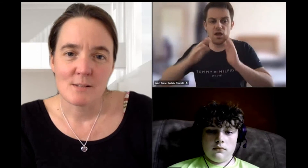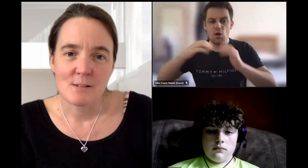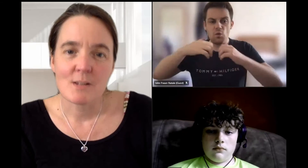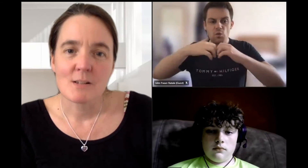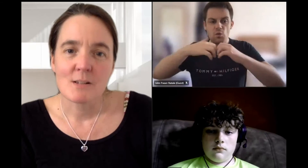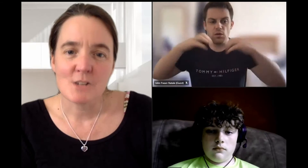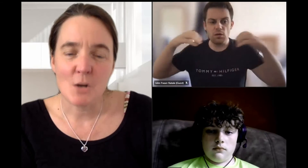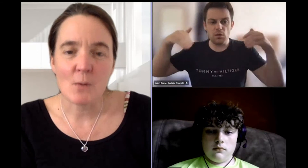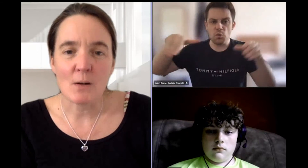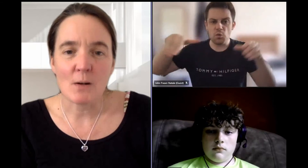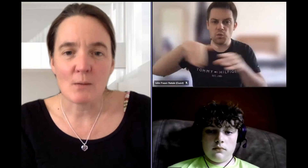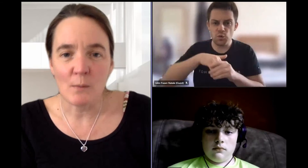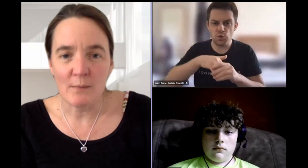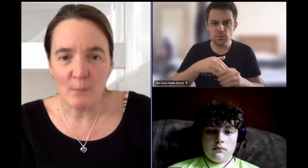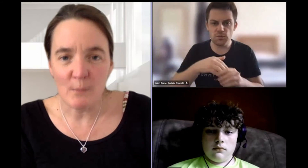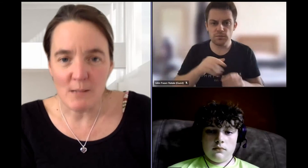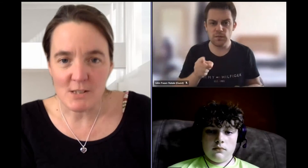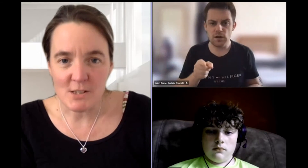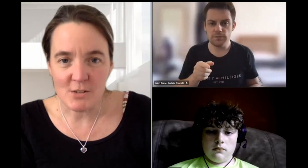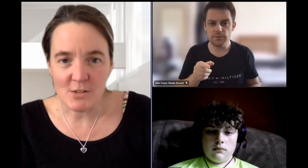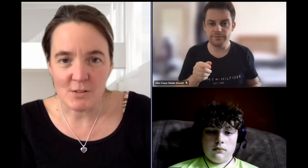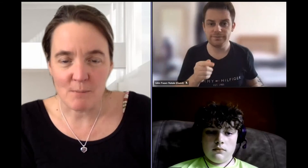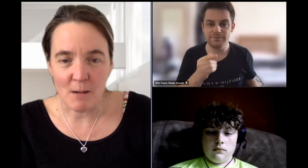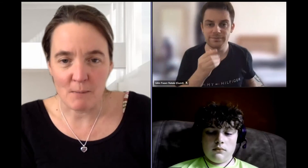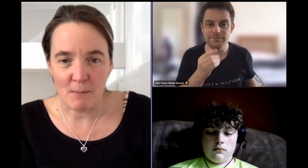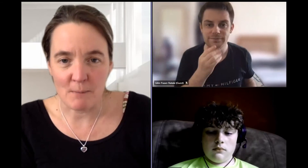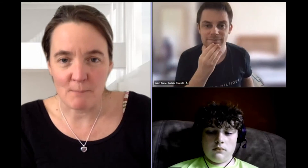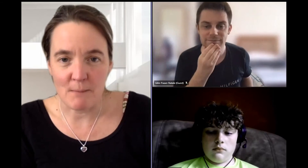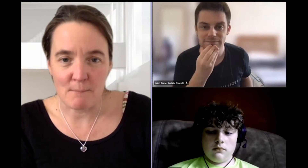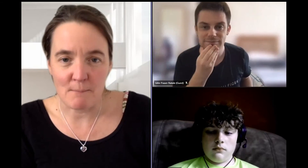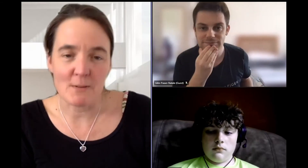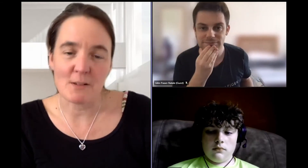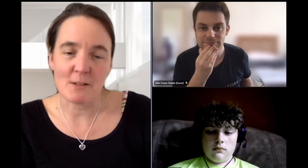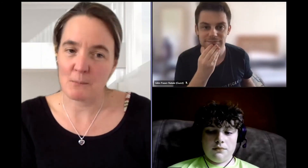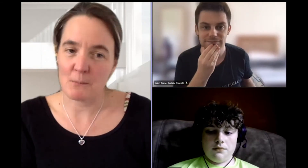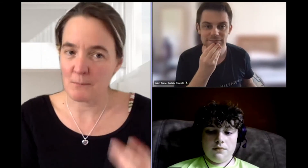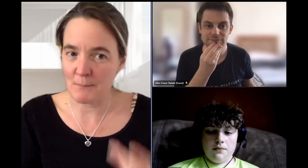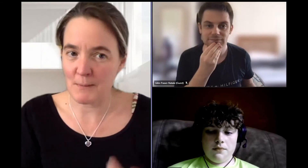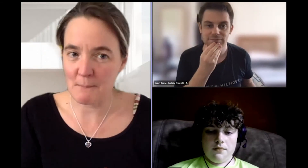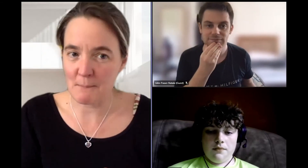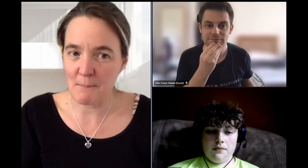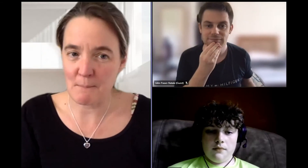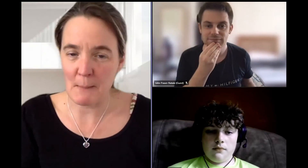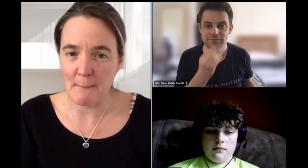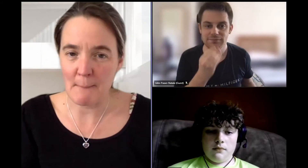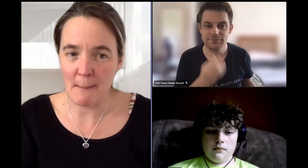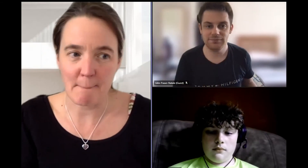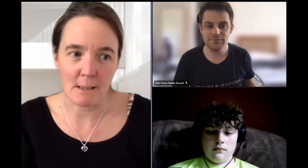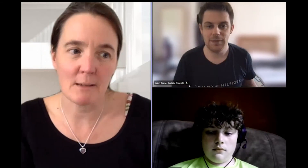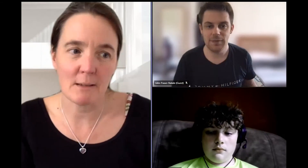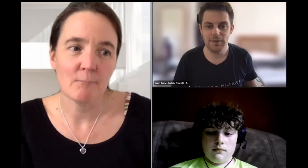O ran Senedd Ieuenctid Cymru—bod yn Aelod ohoni—